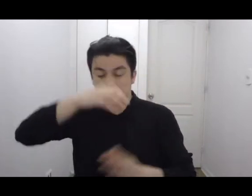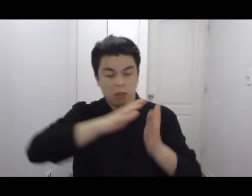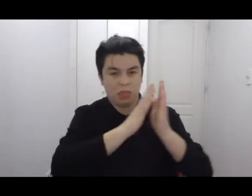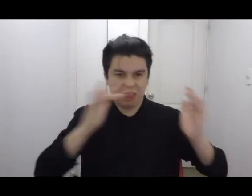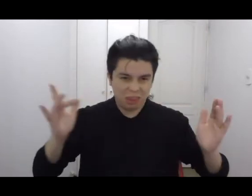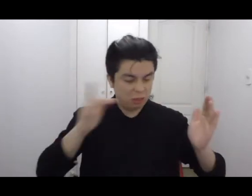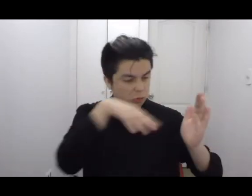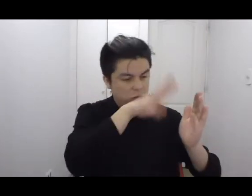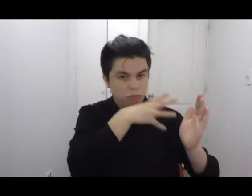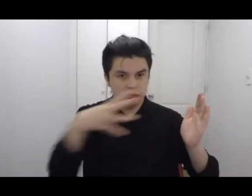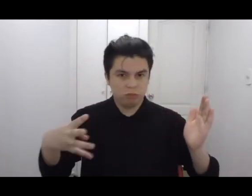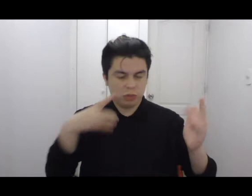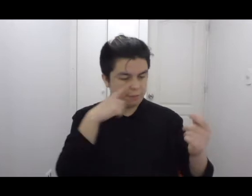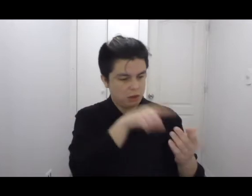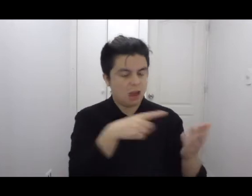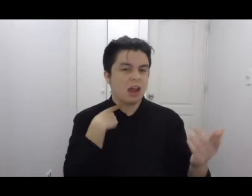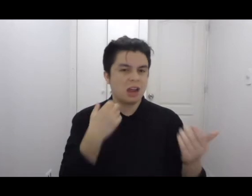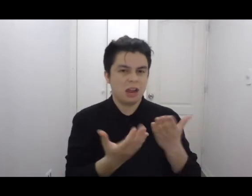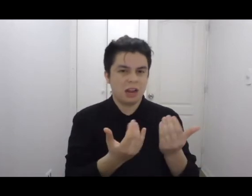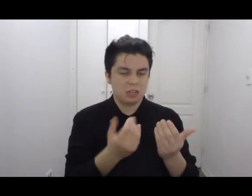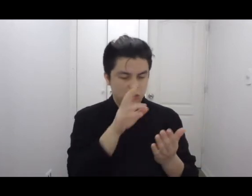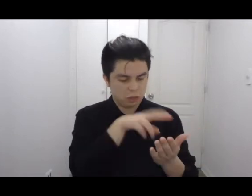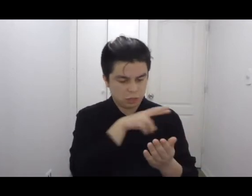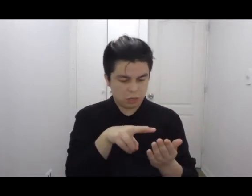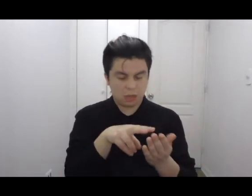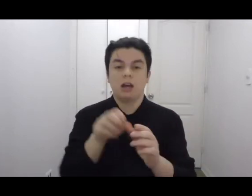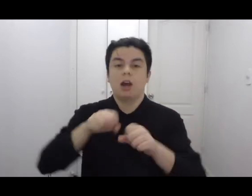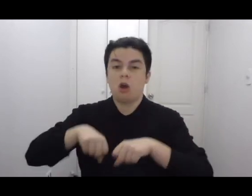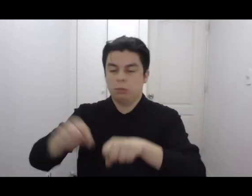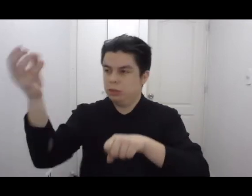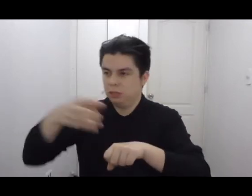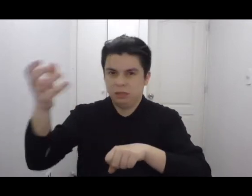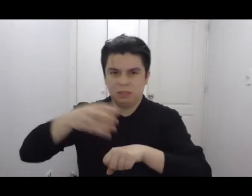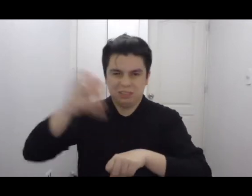al menú es con qué vas a llenar tu despensa y cada vez lo puedes hacer más rápido porque